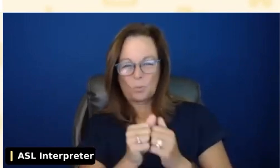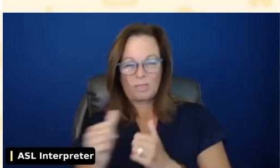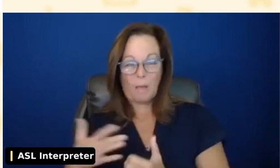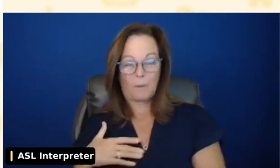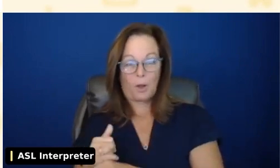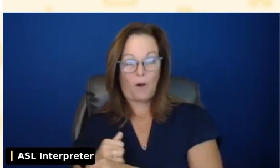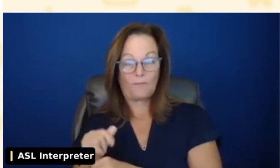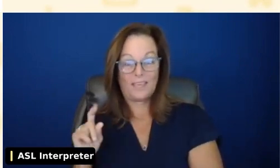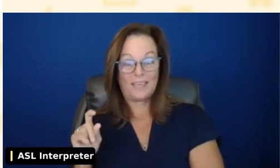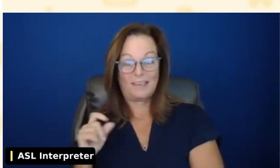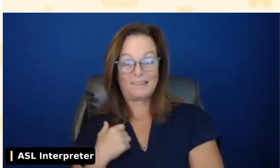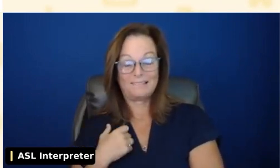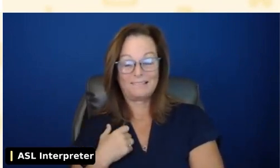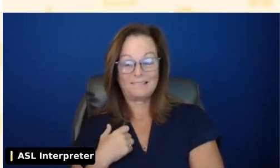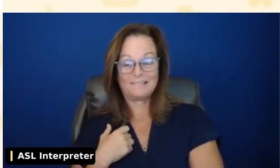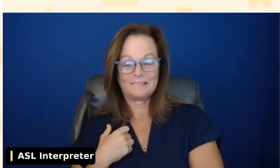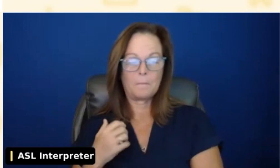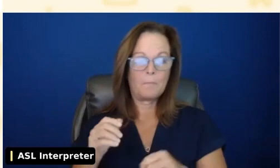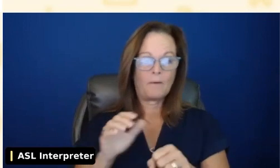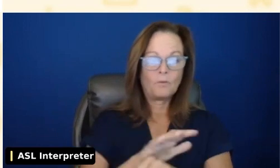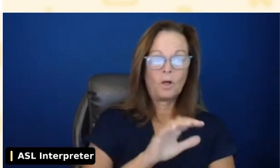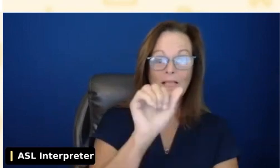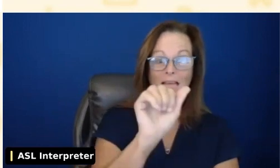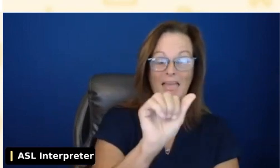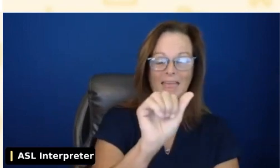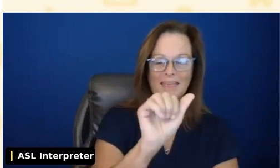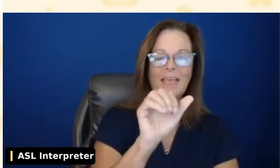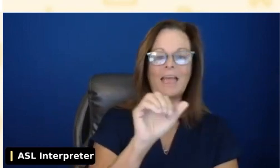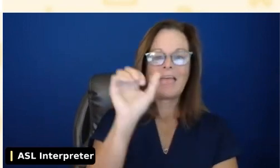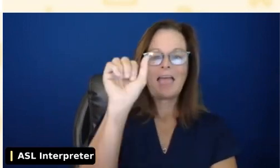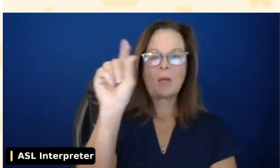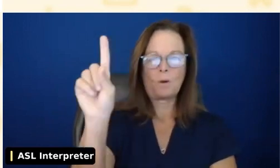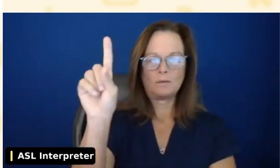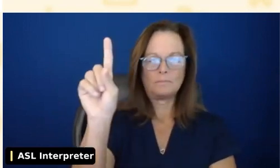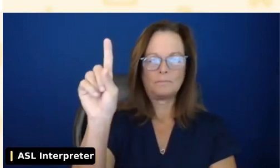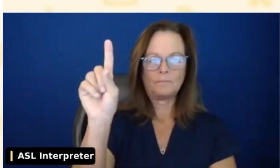Pero para la parte A, tenemos A1, la interfaz de usuario de la herramienta de creación